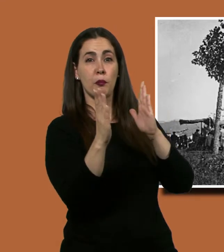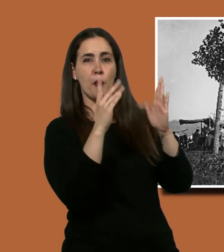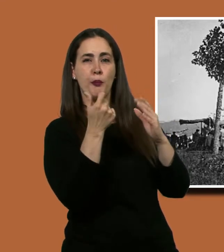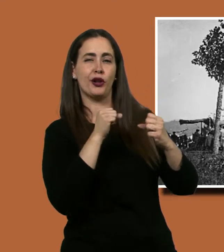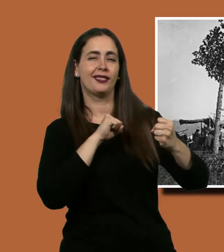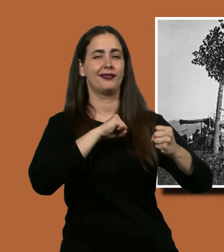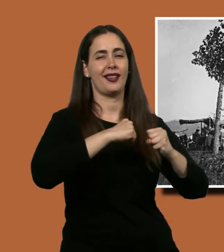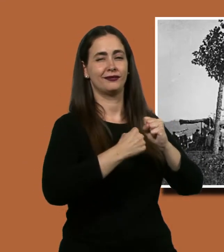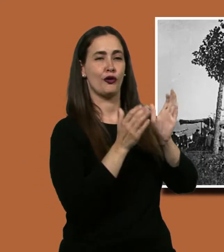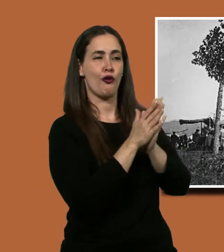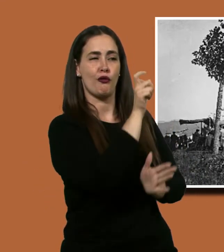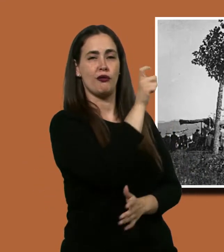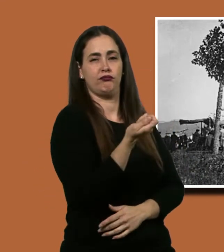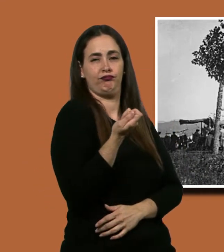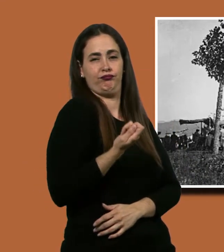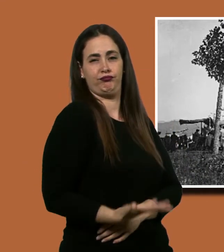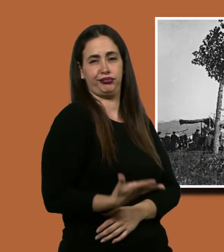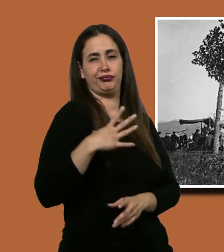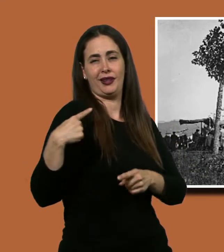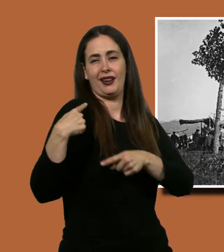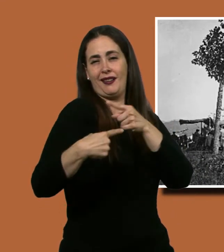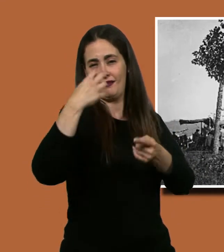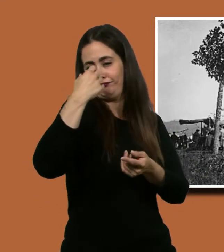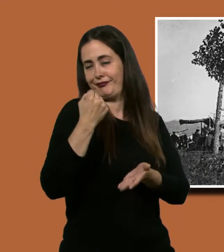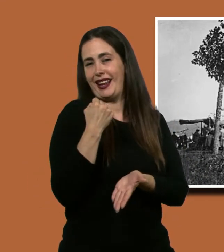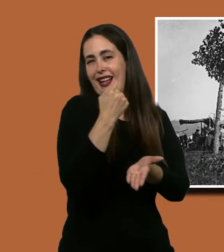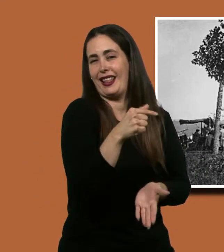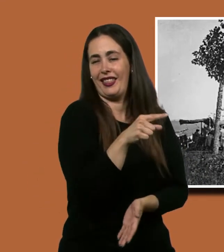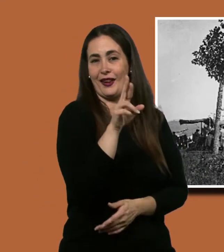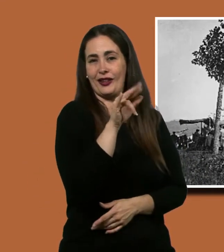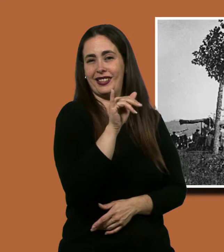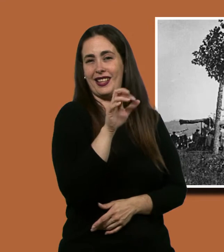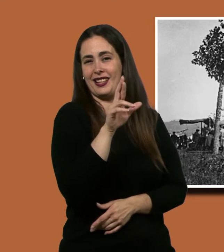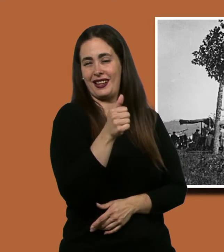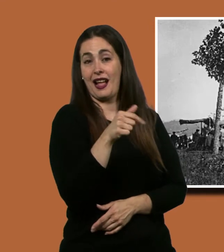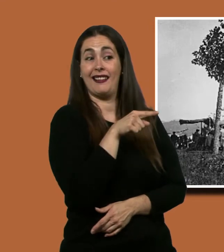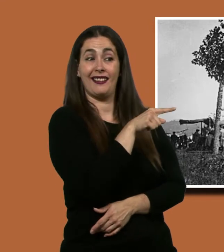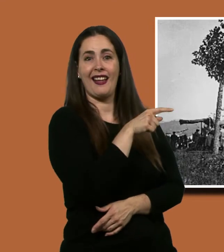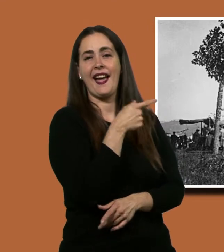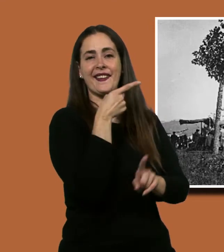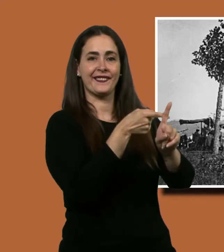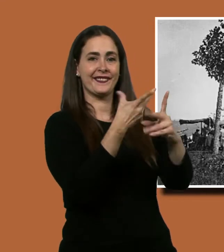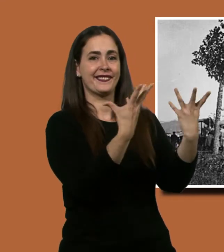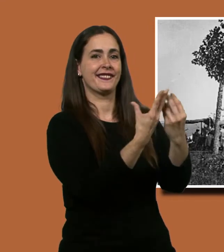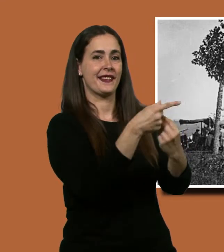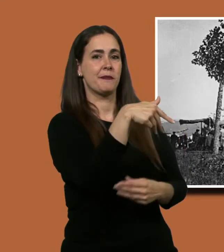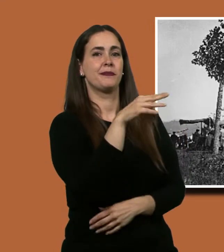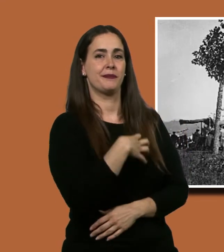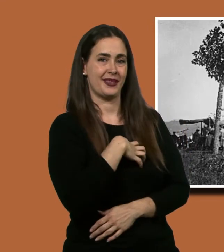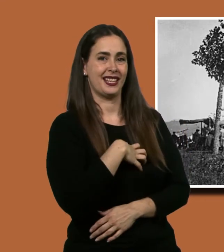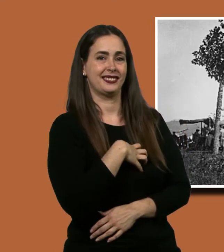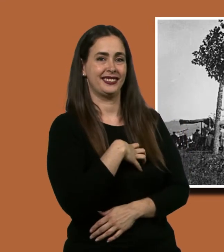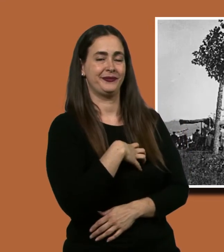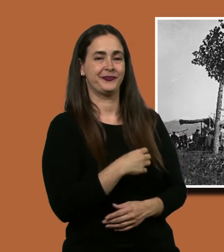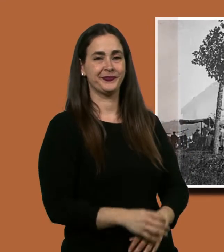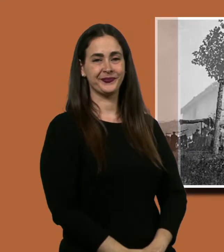Es produeix un moment de tensió amb l’hereu Riera, un dels pretendents de la Mercè.